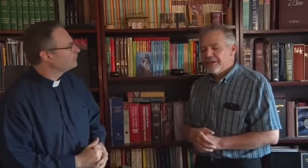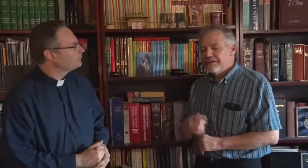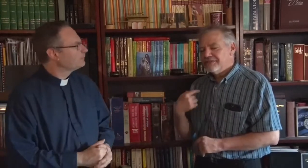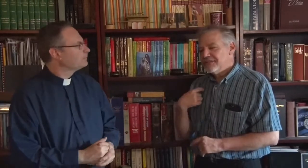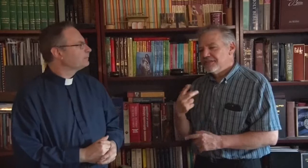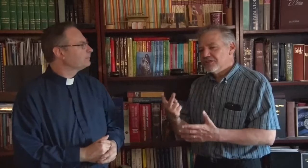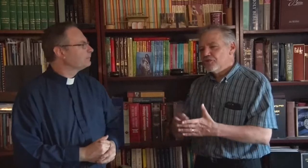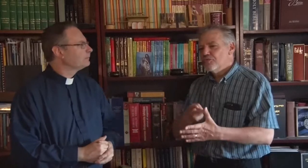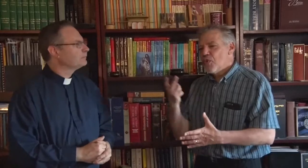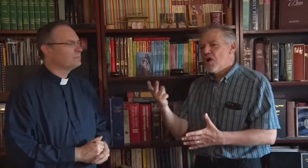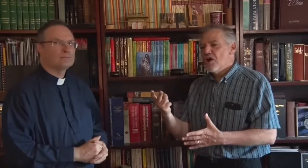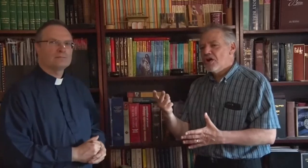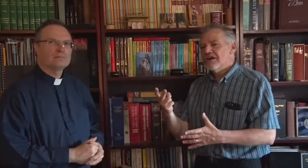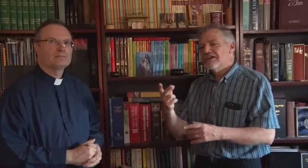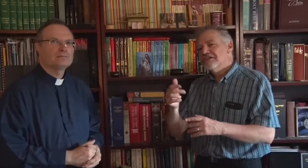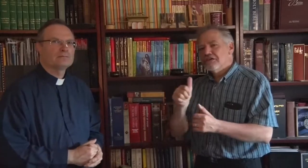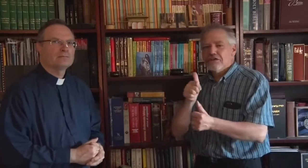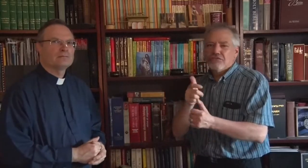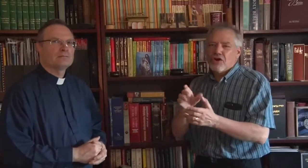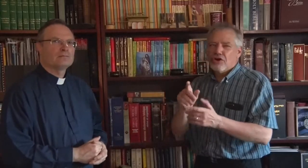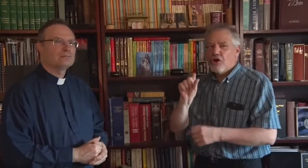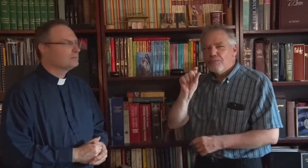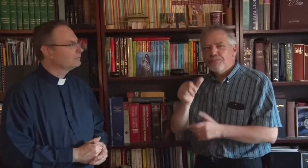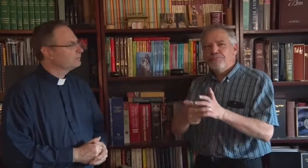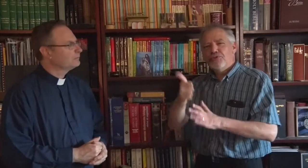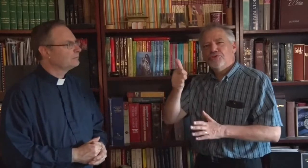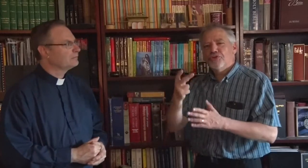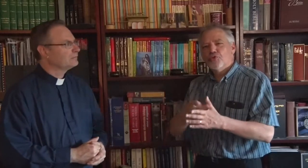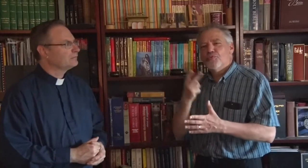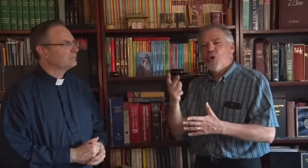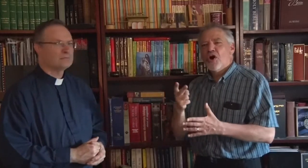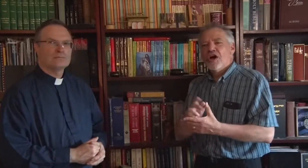Il y a 2 mois… un peu plus que 2 mois.